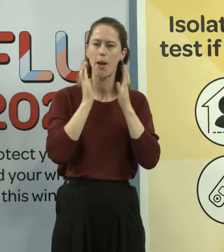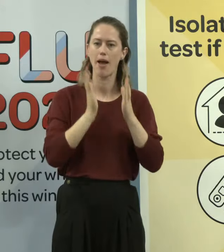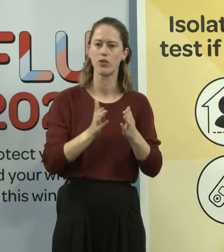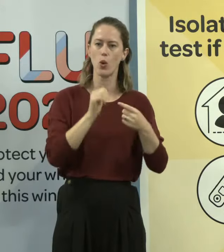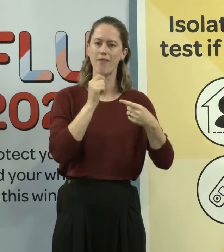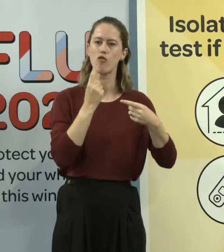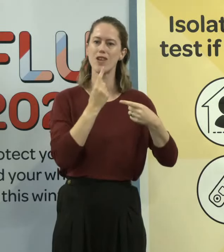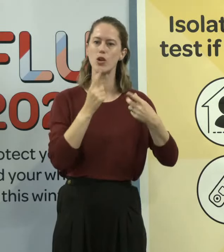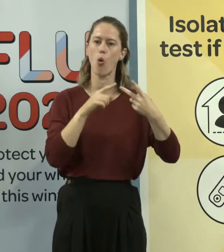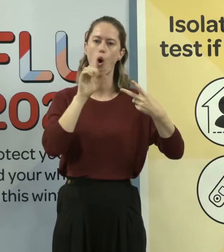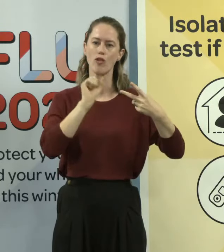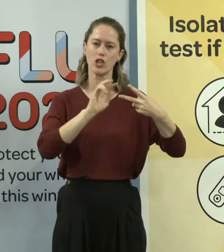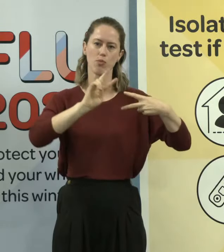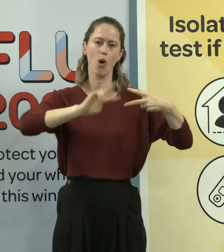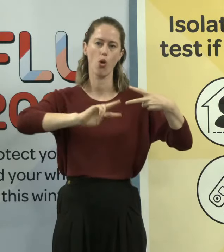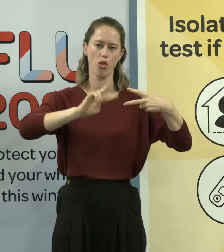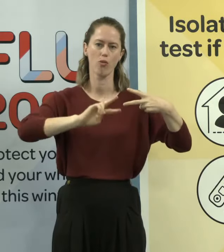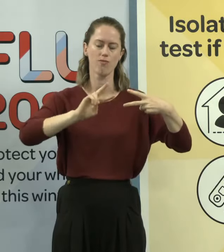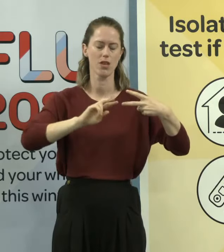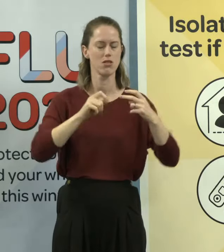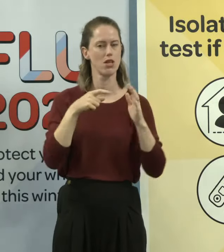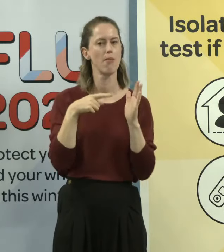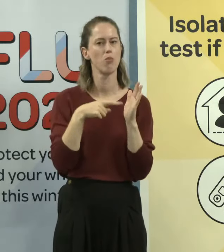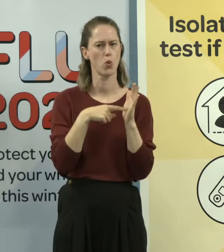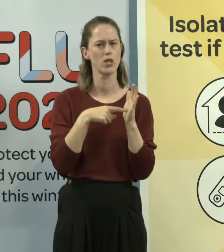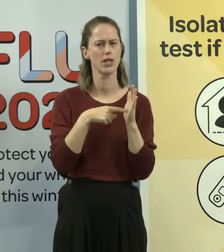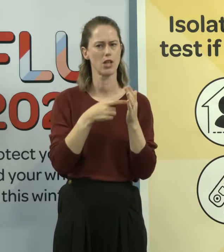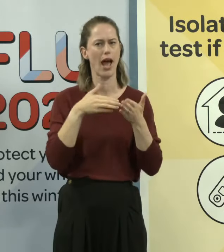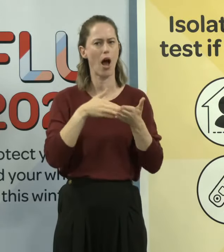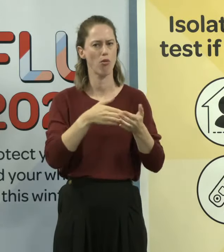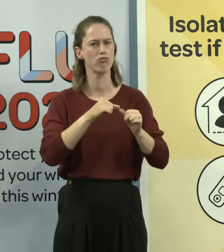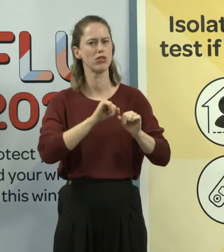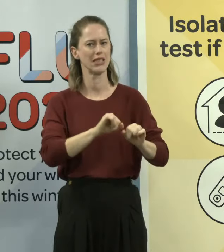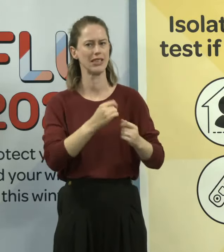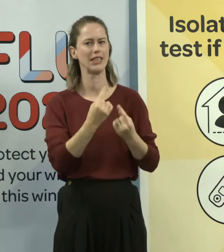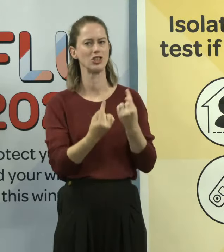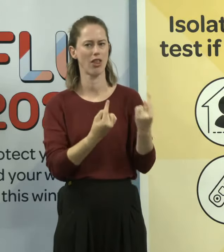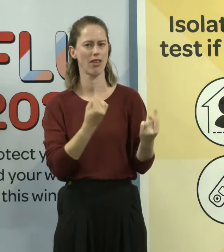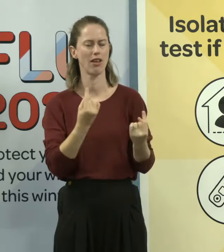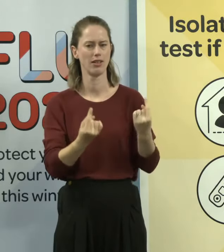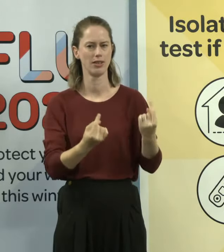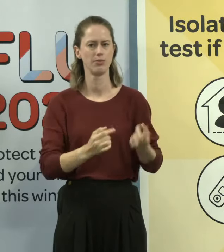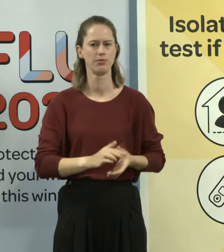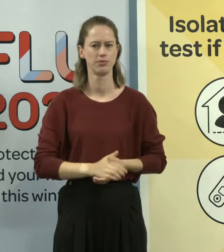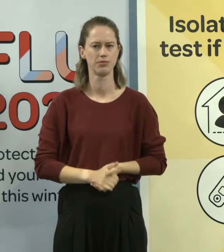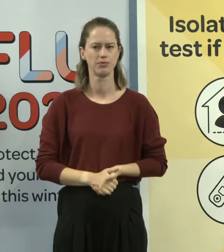kura, ka awhina ki te tiaki i nga tangata mai i te hopu COVID.